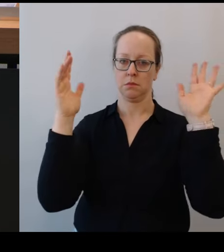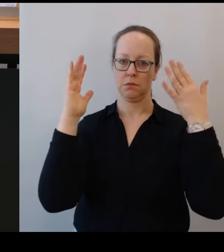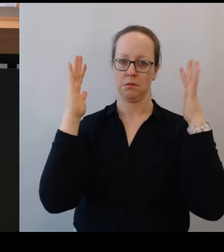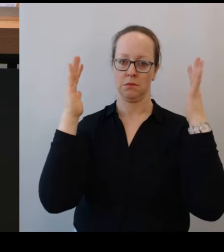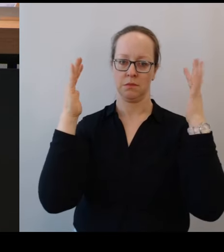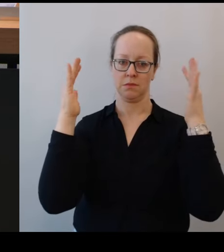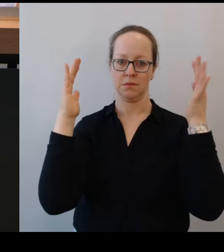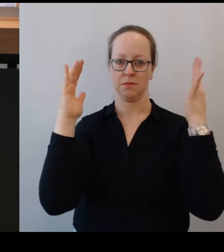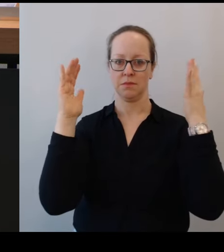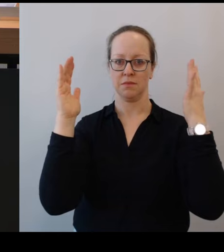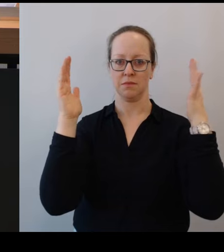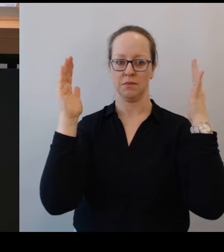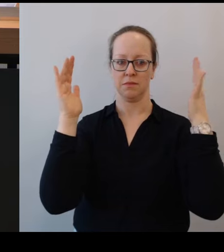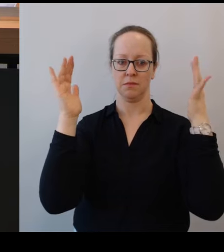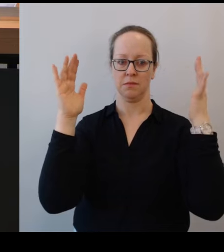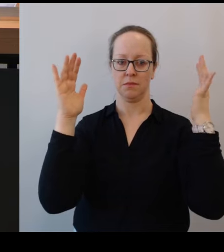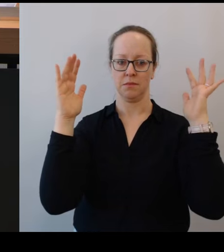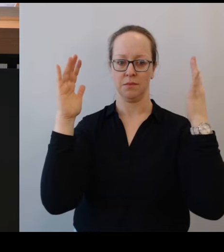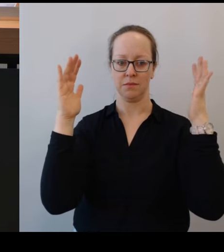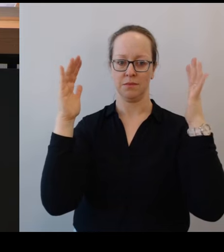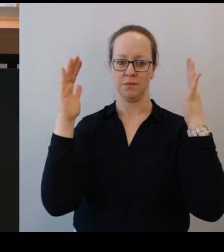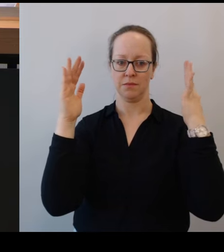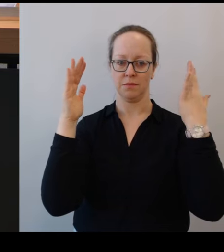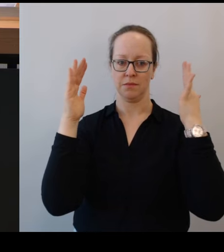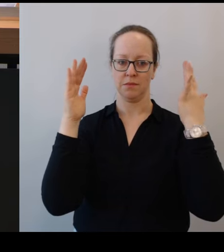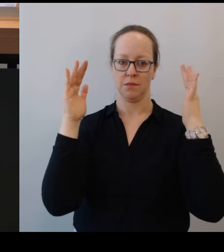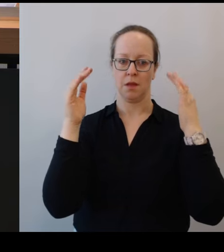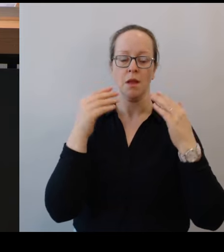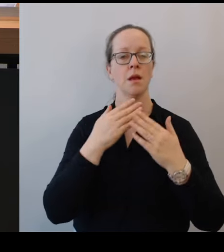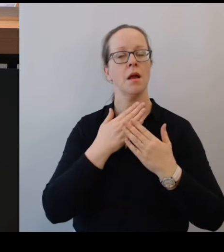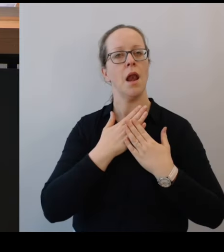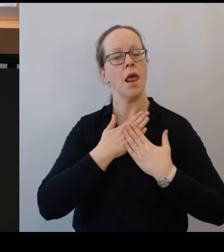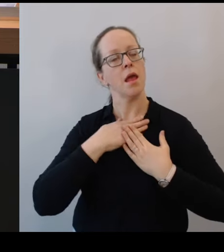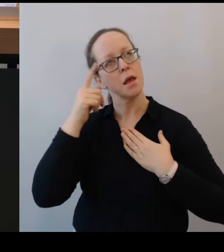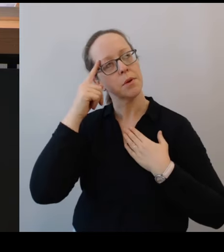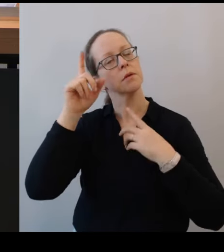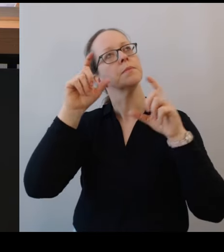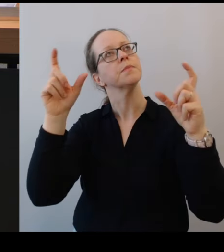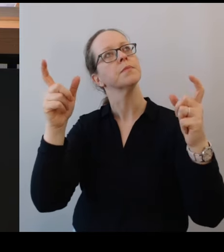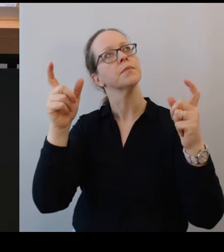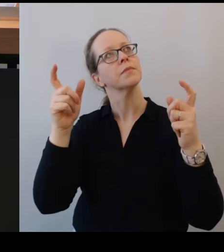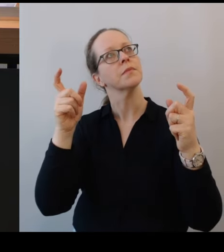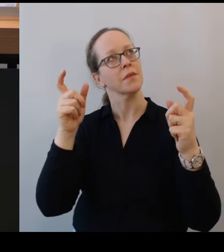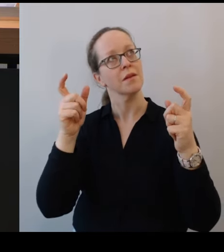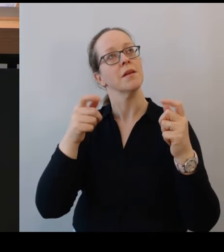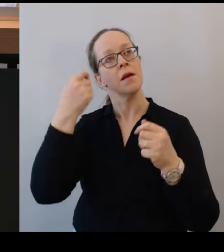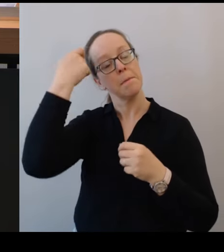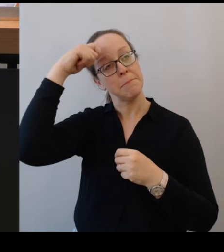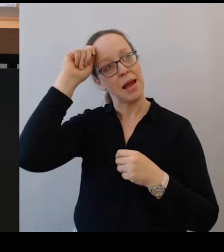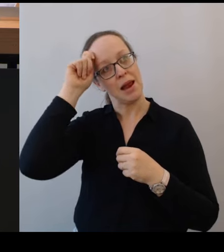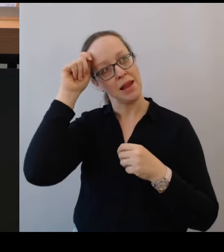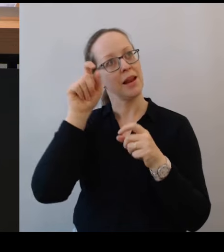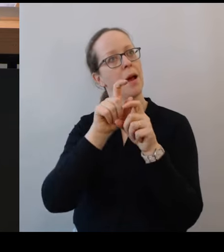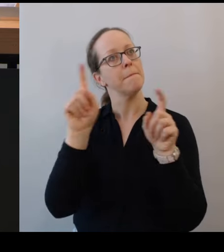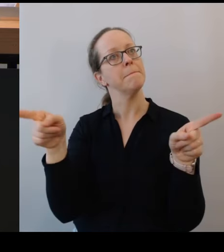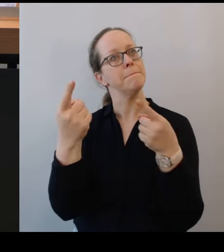Wenn ich an Liebe denke, kommt mir die Textzeile einer bekannten Berliner Band in den Sinn. Nein, nicht die Ärzte aus